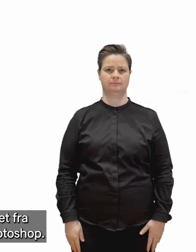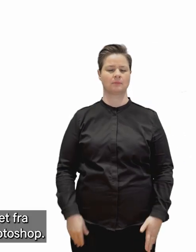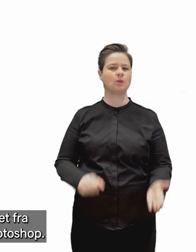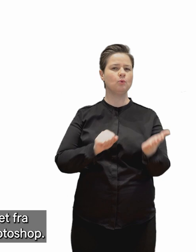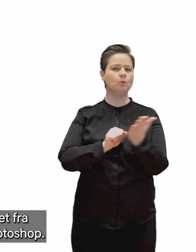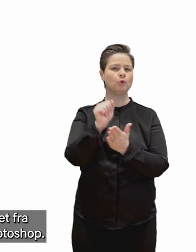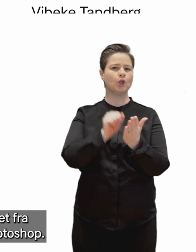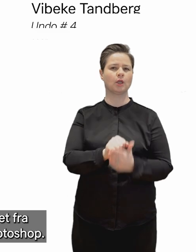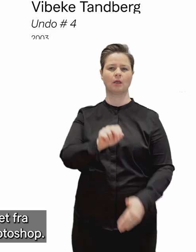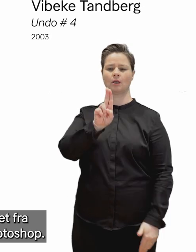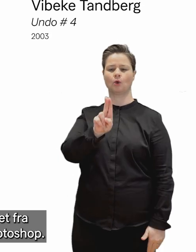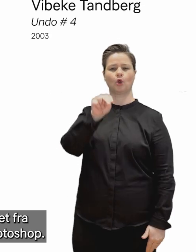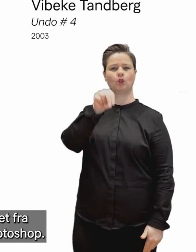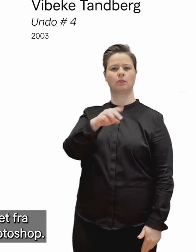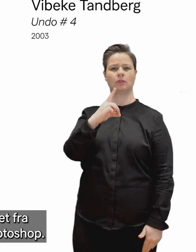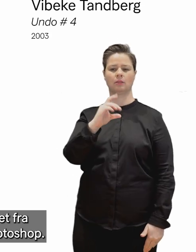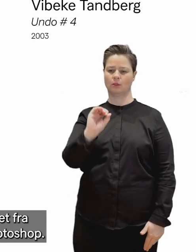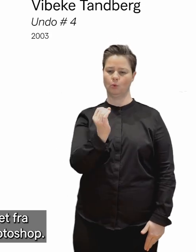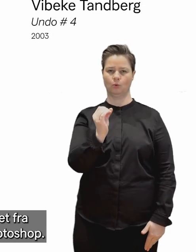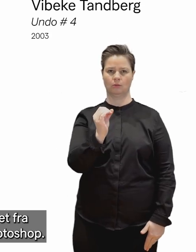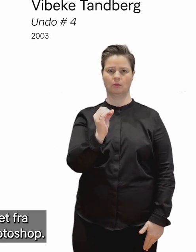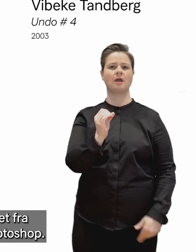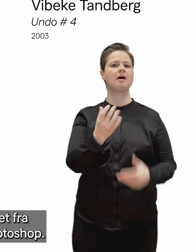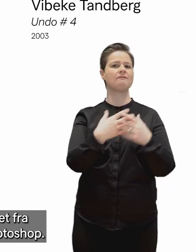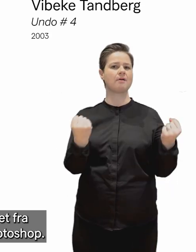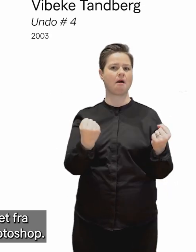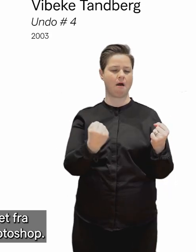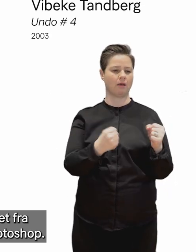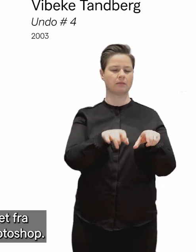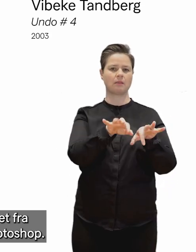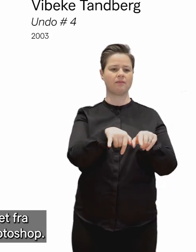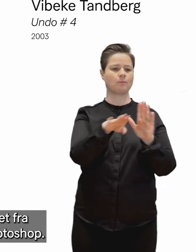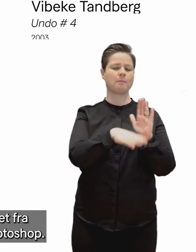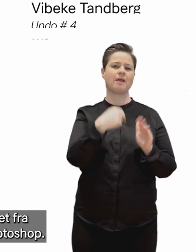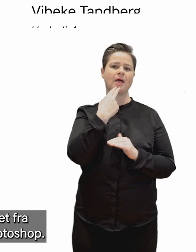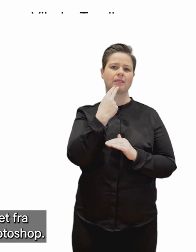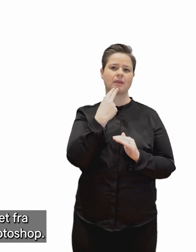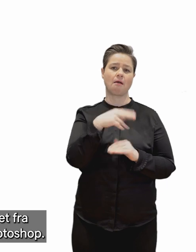Uttrykket "Undo" er hentet fra dataprogrammet Adobe Photoshop.